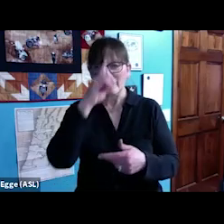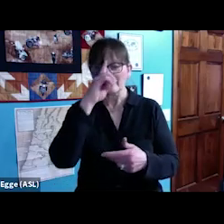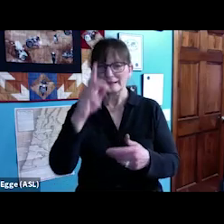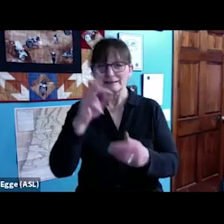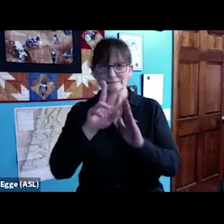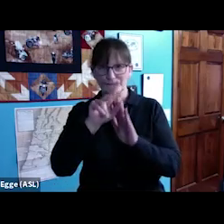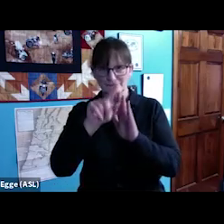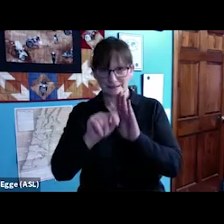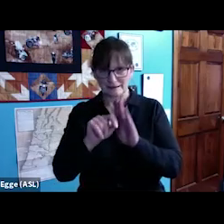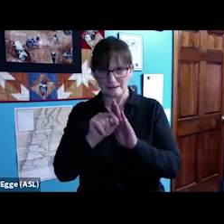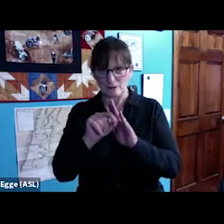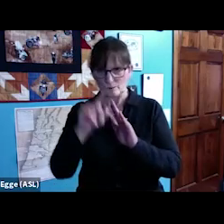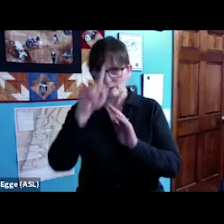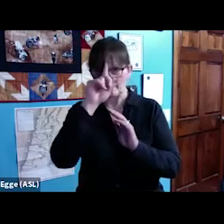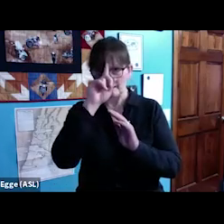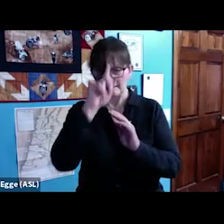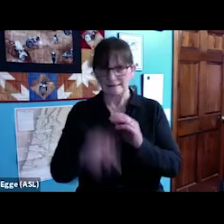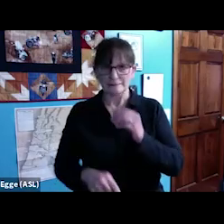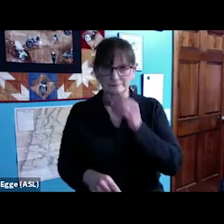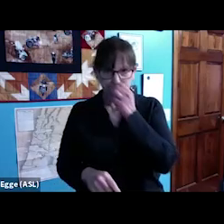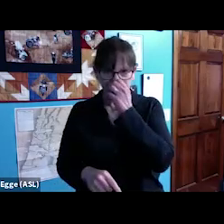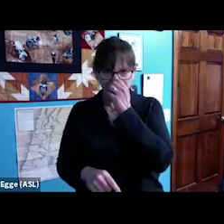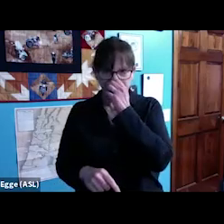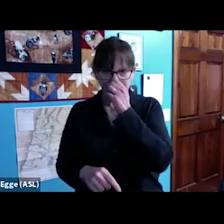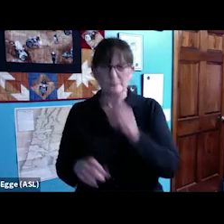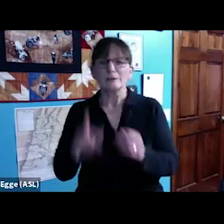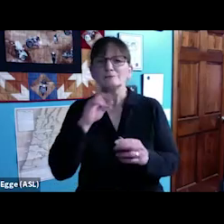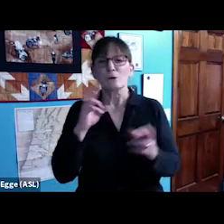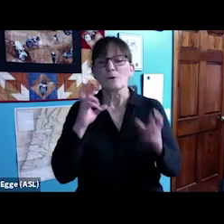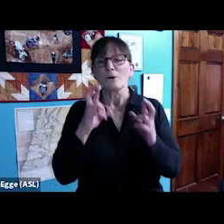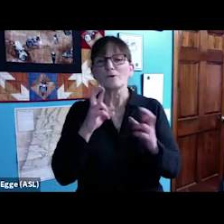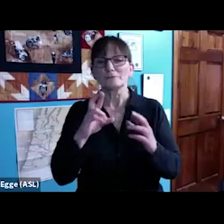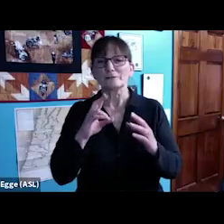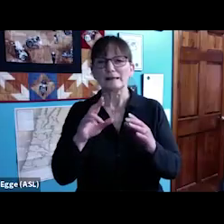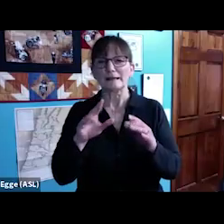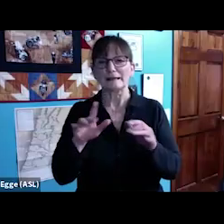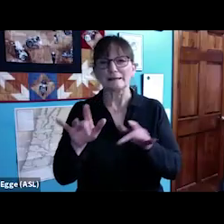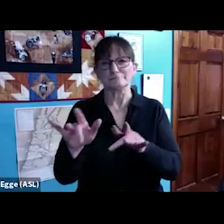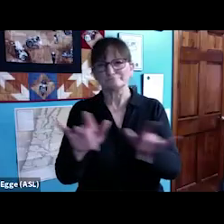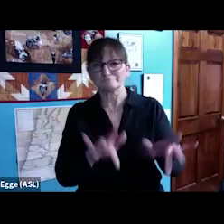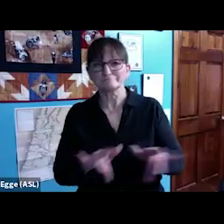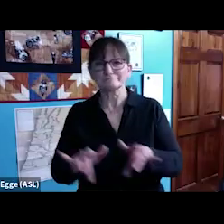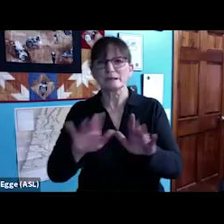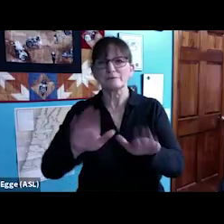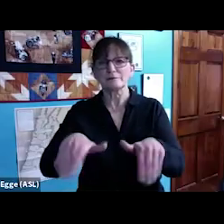utilizo la hoja de trabajo de la primera reunión para completar las respuestas necesarias para ello y también selecciono